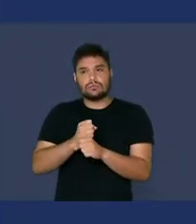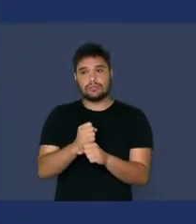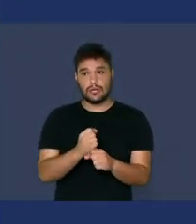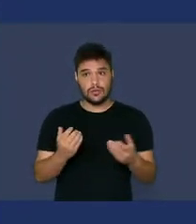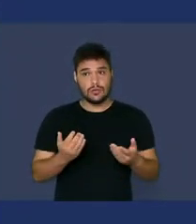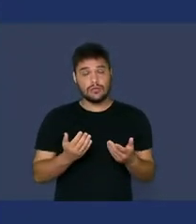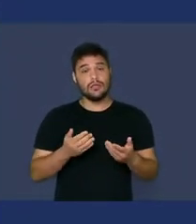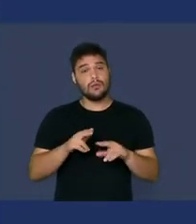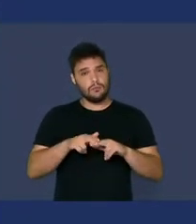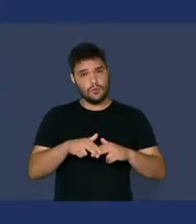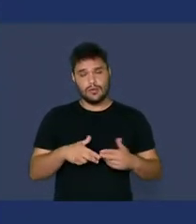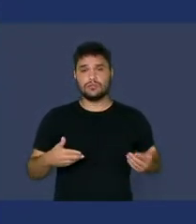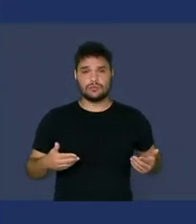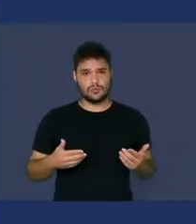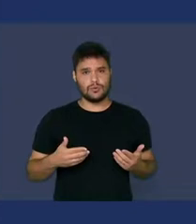QUE NÃO FOI UTILIZADO NOS ÚLTIMOS ANOS E PORTANTO,